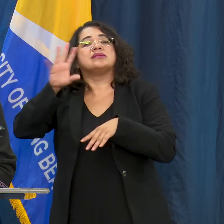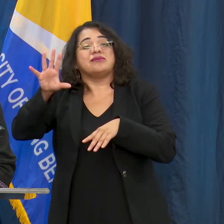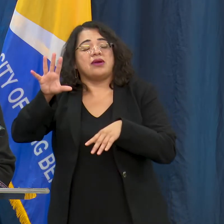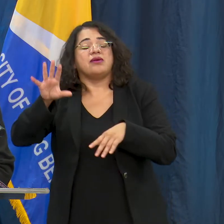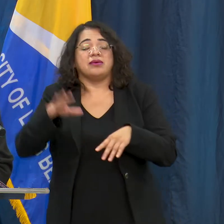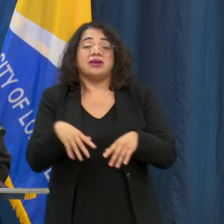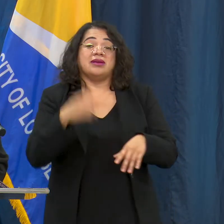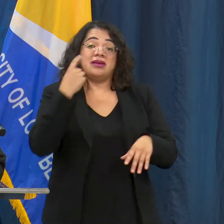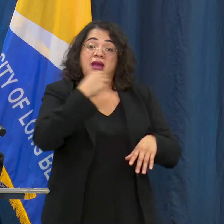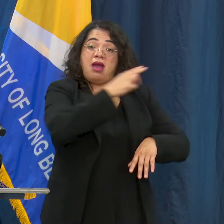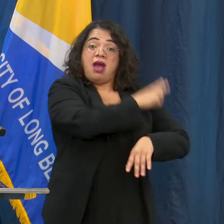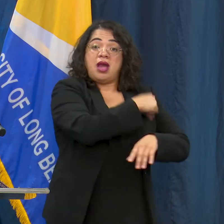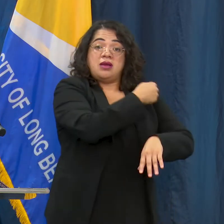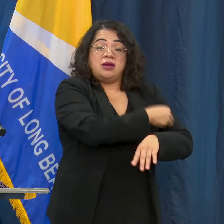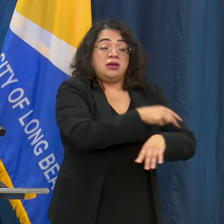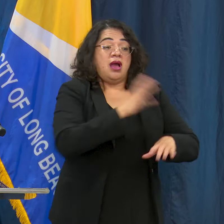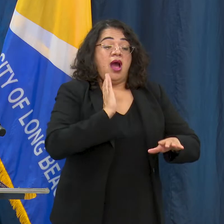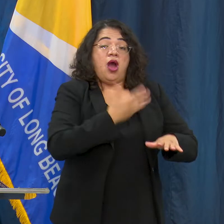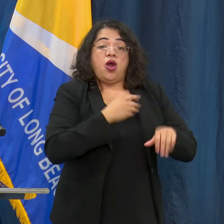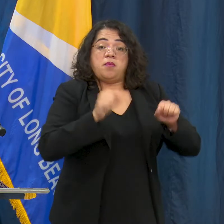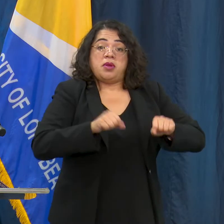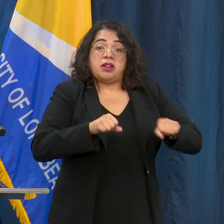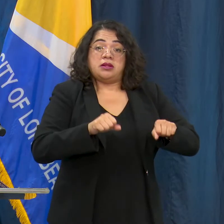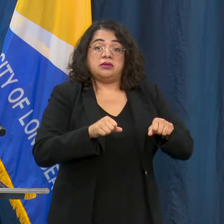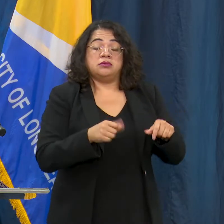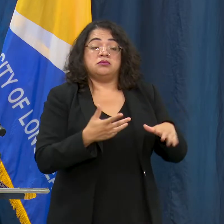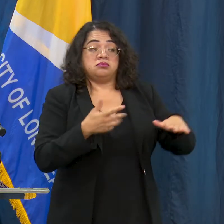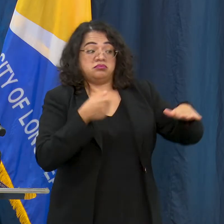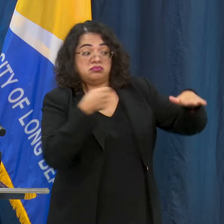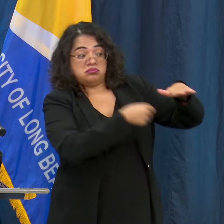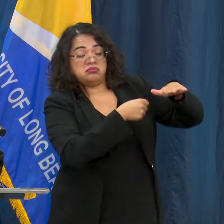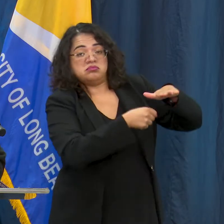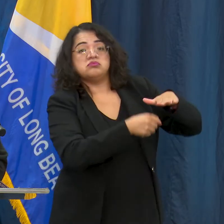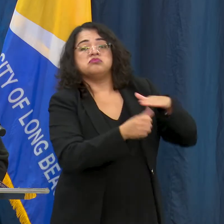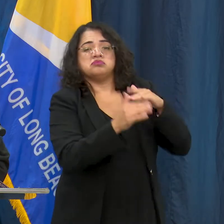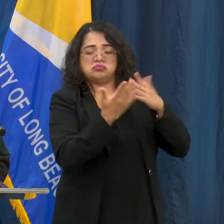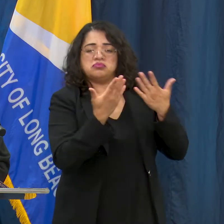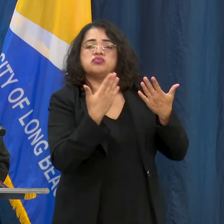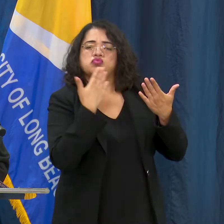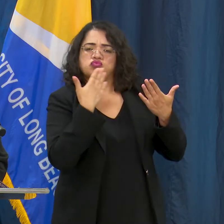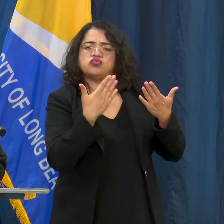ciudad nuestra capacidad owes pita Leos hospital area continuous en doe s table